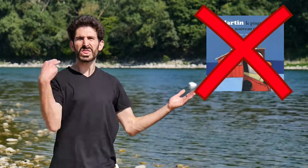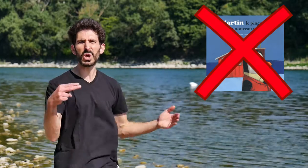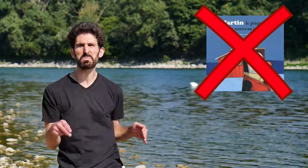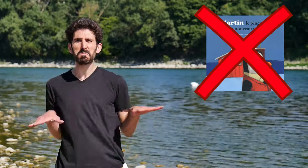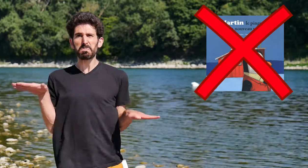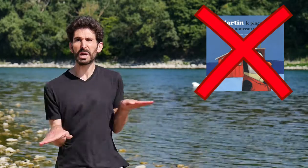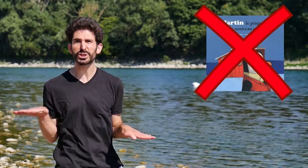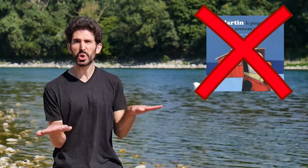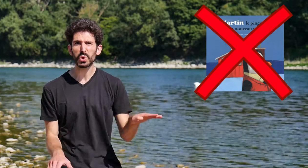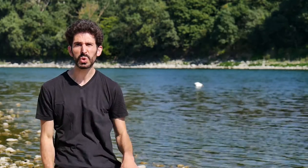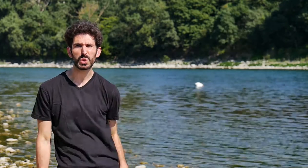Non, c'est un manchot.